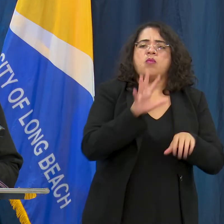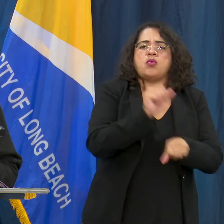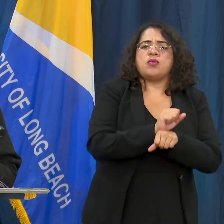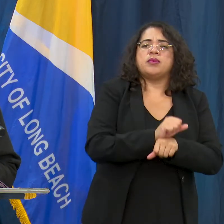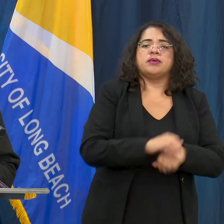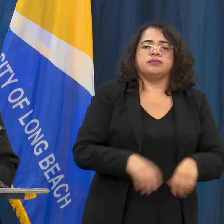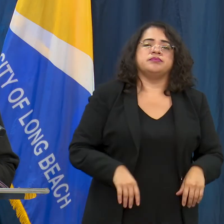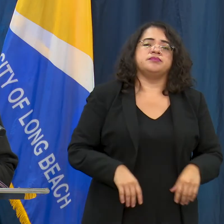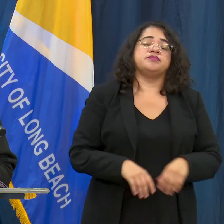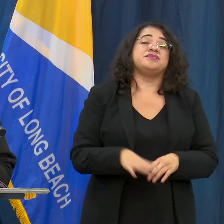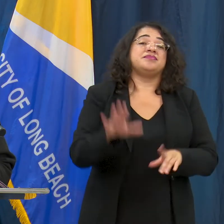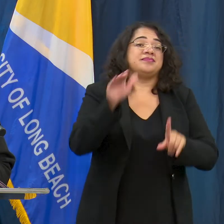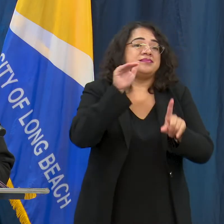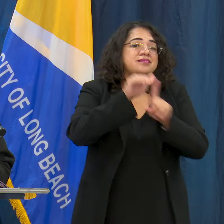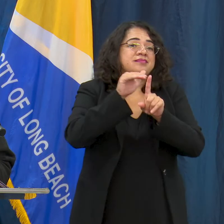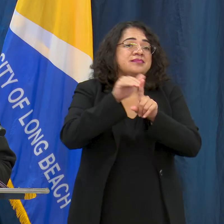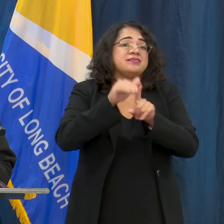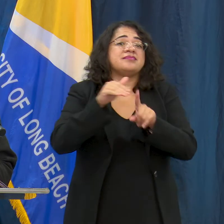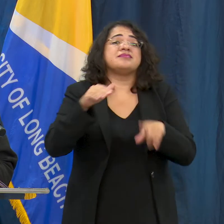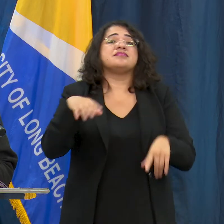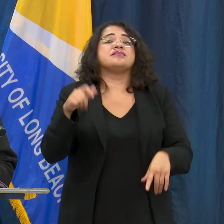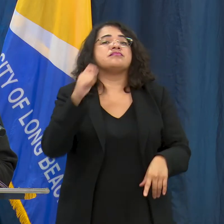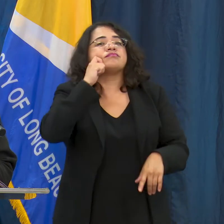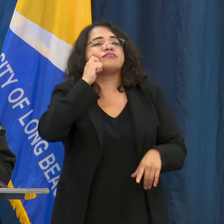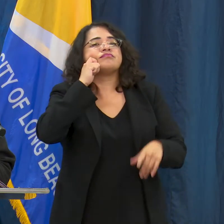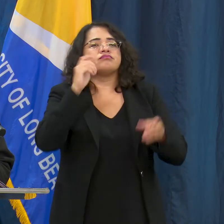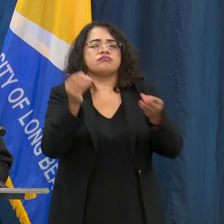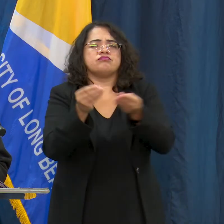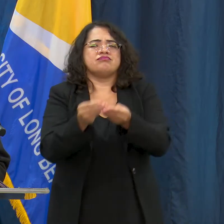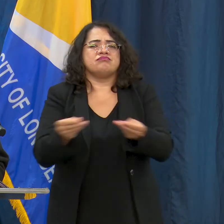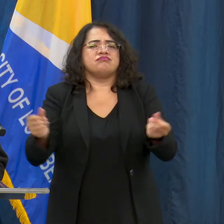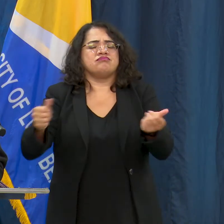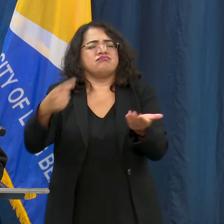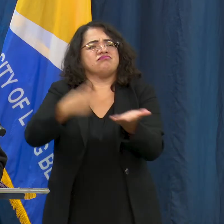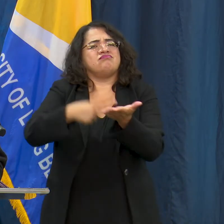record at oreos de reconciliation queremos record alles que todos que